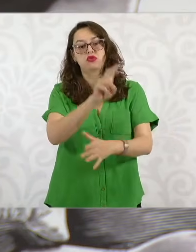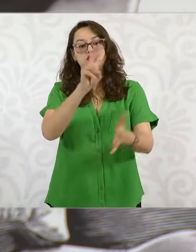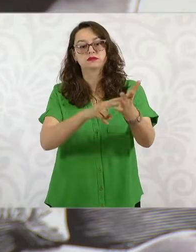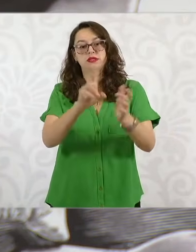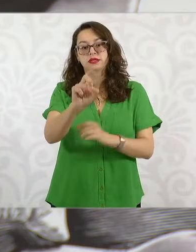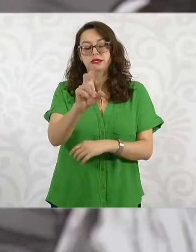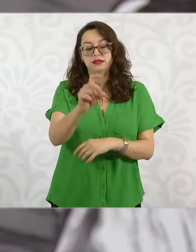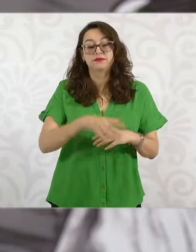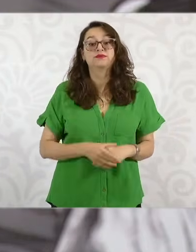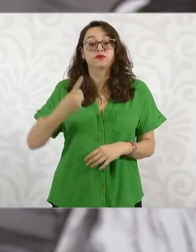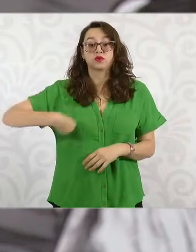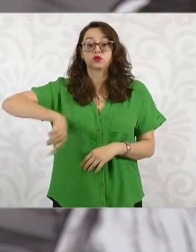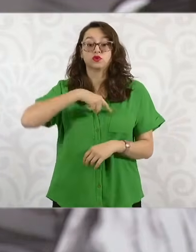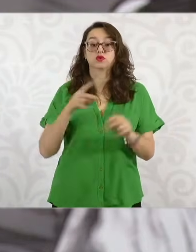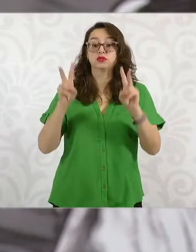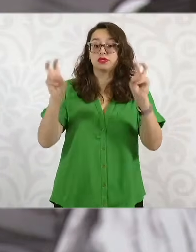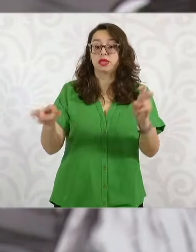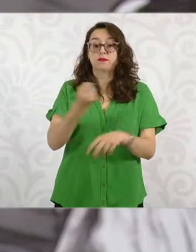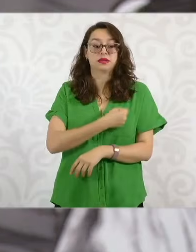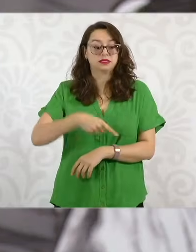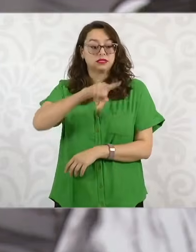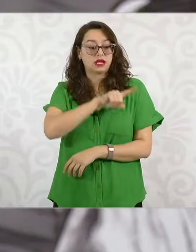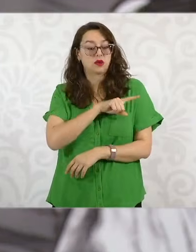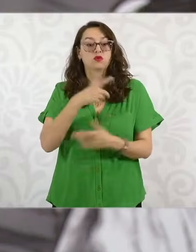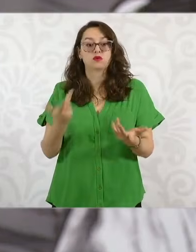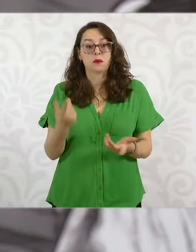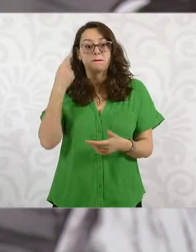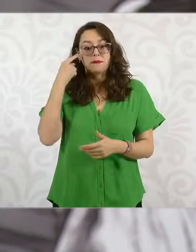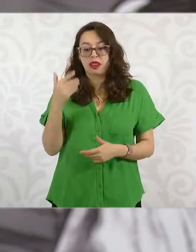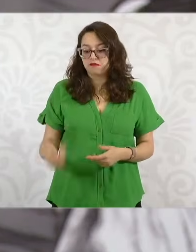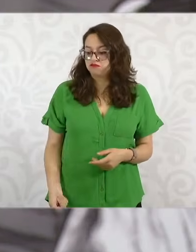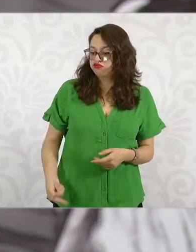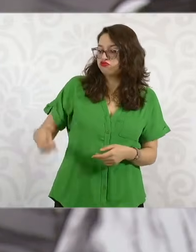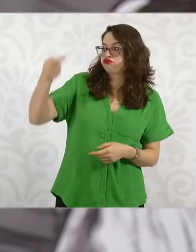la salud que ayuda a las compañías a vivir plenamente todas las etapas de la vida por